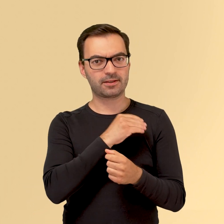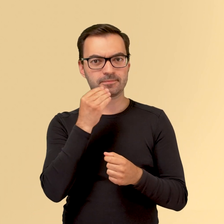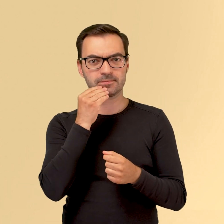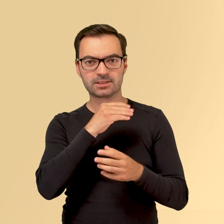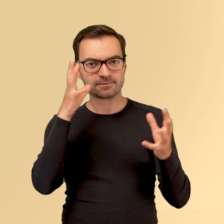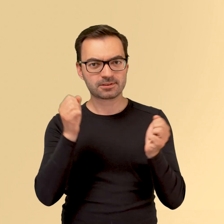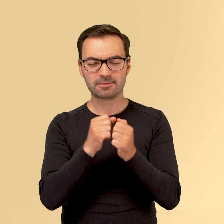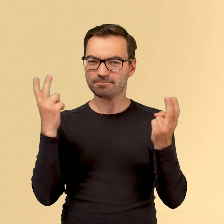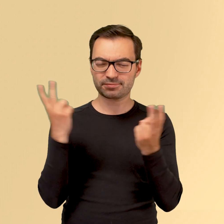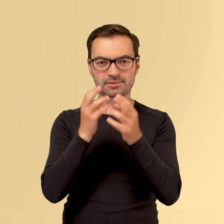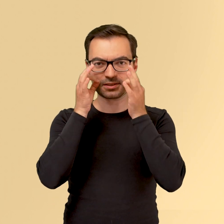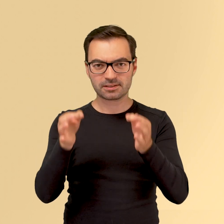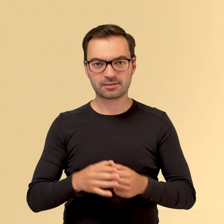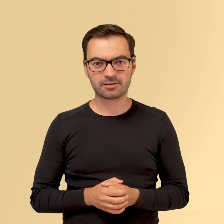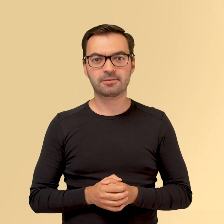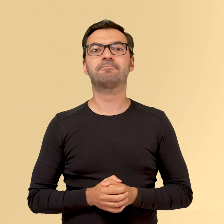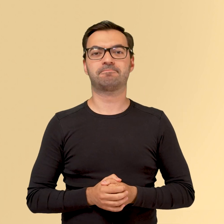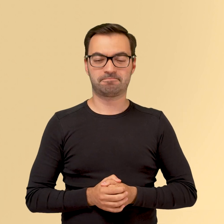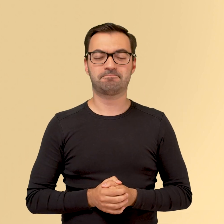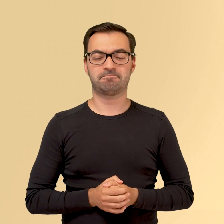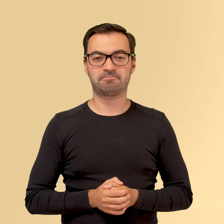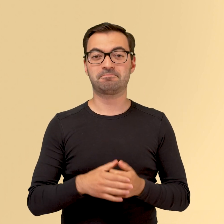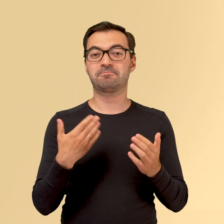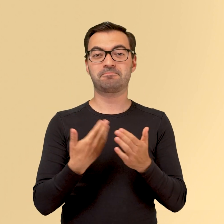zawierzył mu, iż doprowadzą one do równie wielkiego odkrycia -